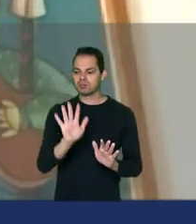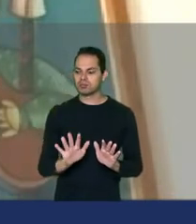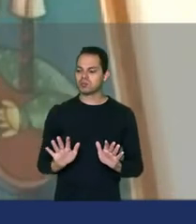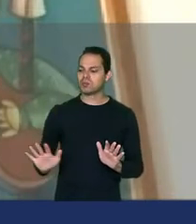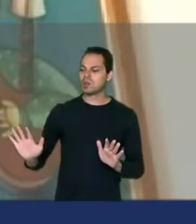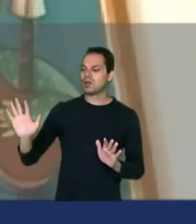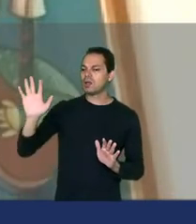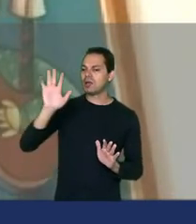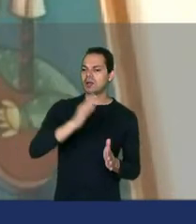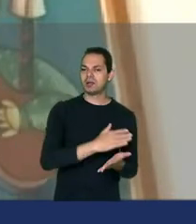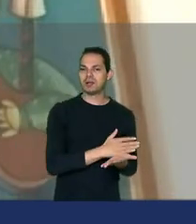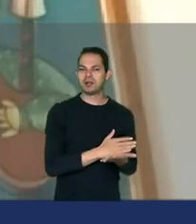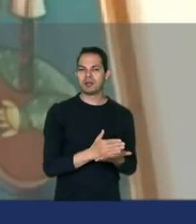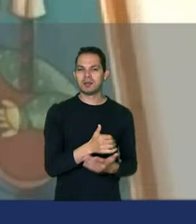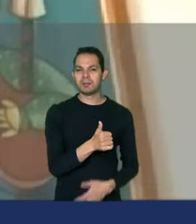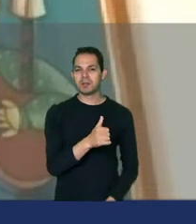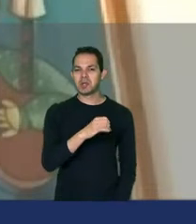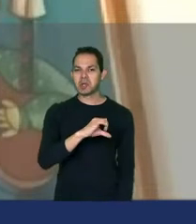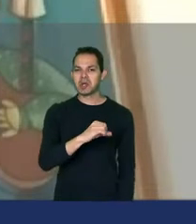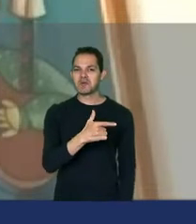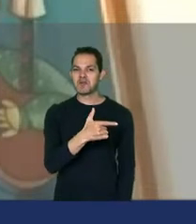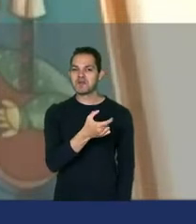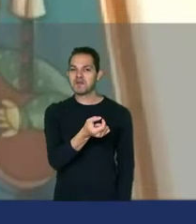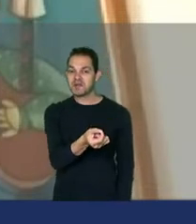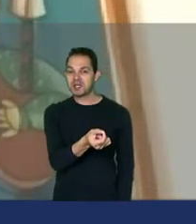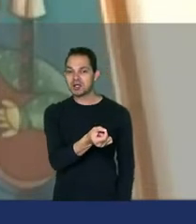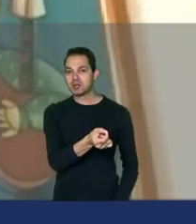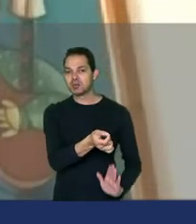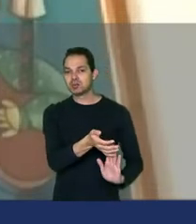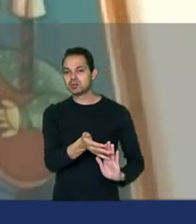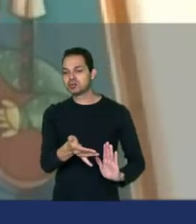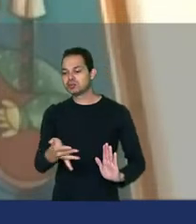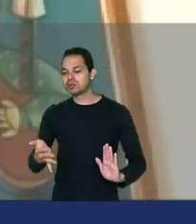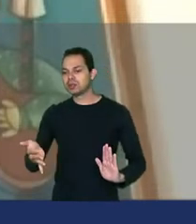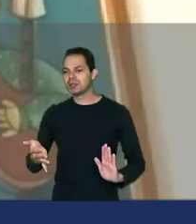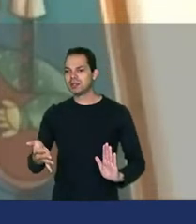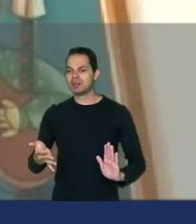MULHERES PELO PAÍS AFORA, DESDE A DÉCADA DE 20 E ATÉ UM POUCO ANTES DA DÉCADA DE